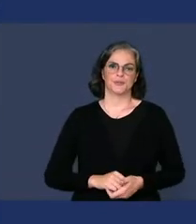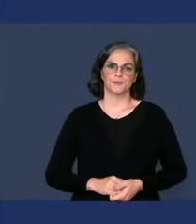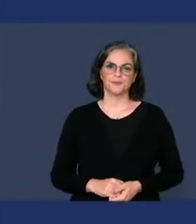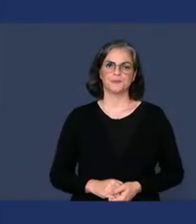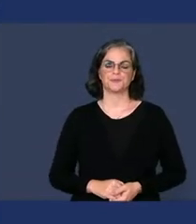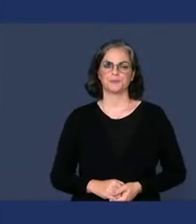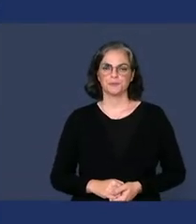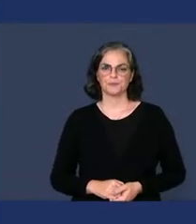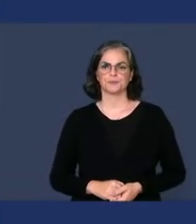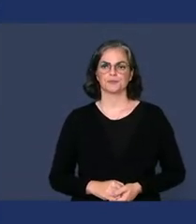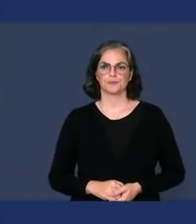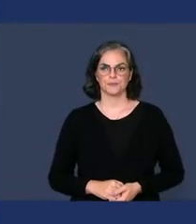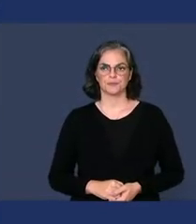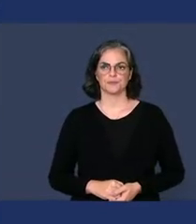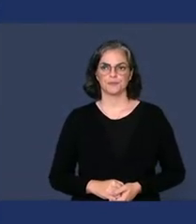IRRESPONSABILIDADE QUE ESTÁ